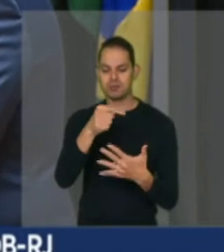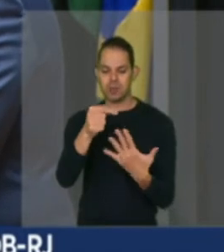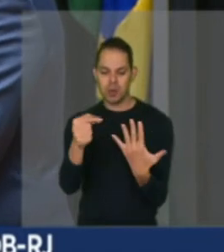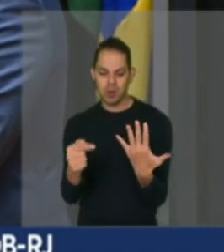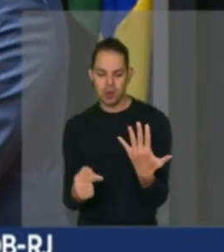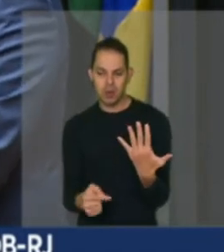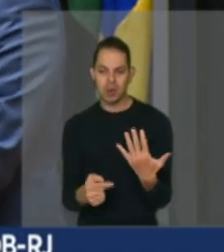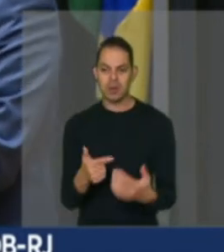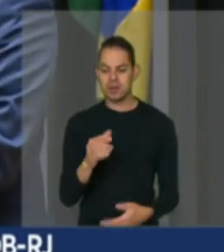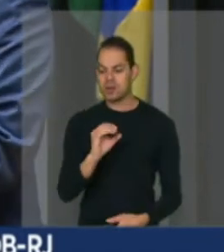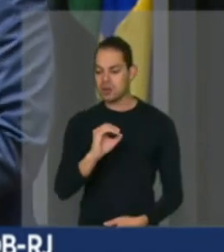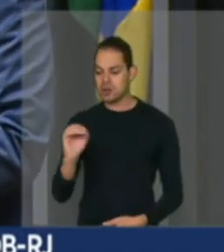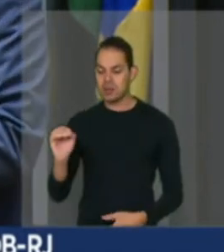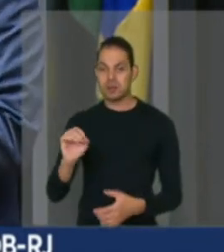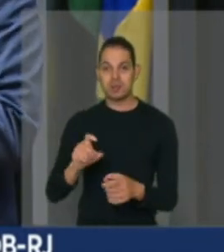INDEPENDÊNCIA DO BRASIL, DOS 100 ANOS DA SEMANA DE ARTE